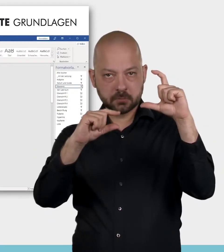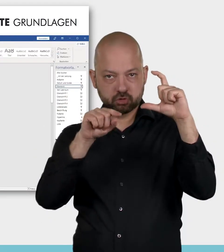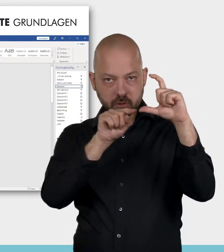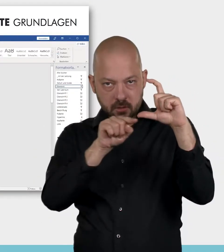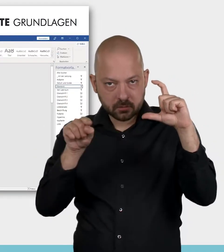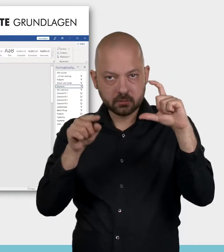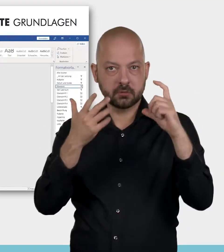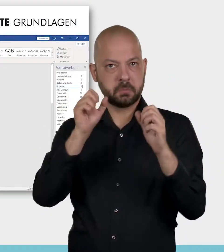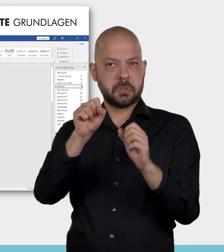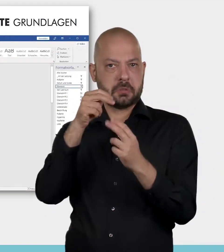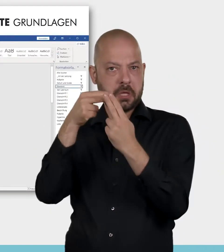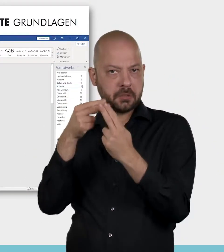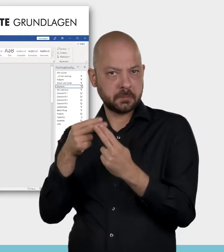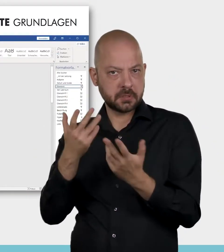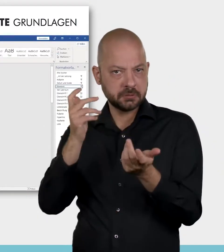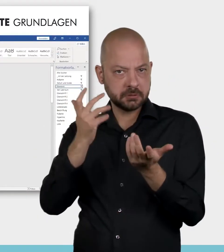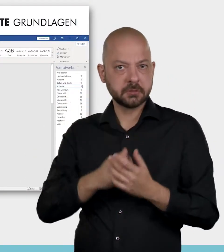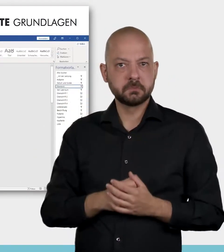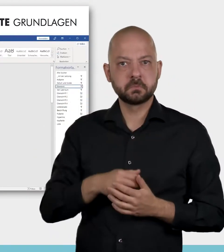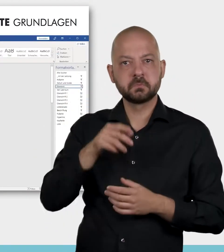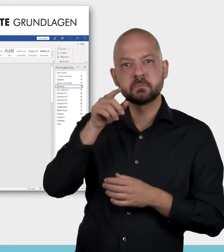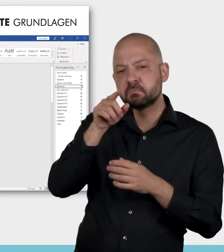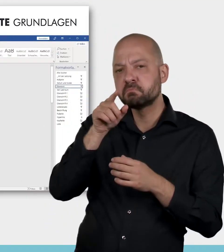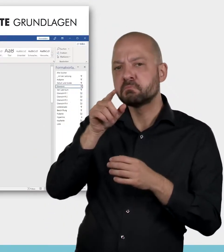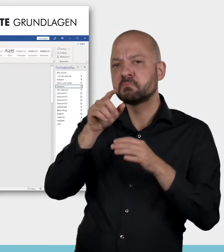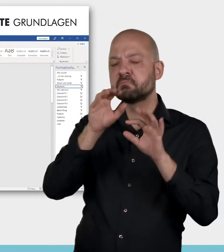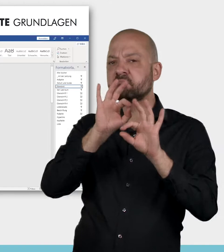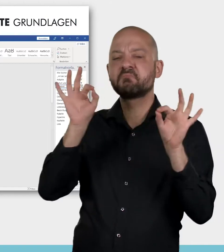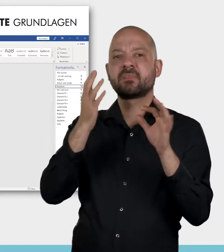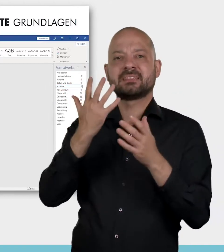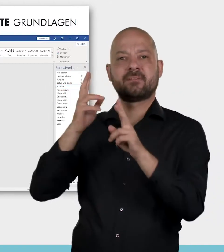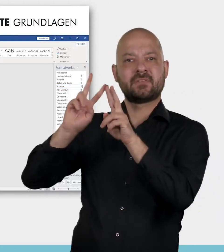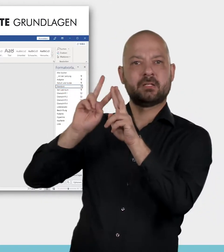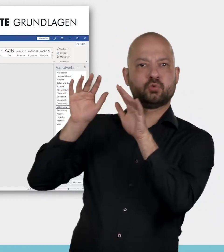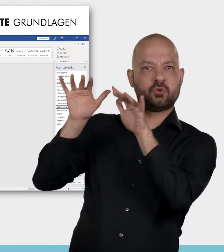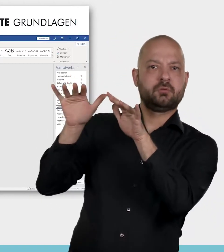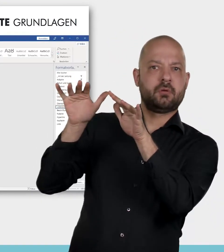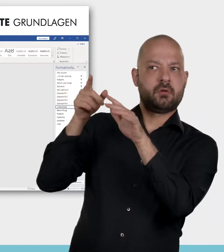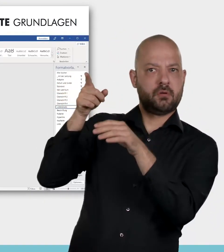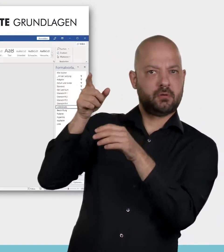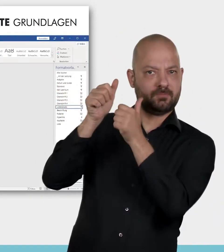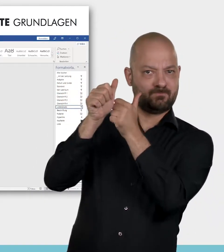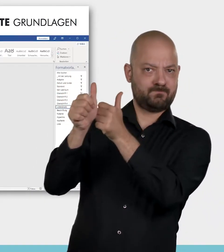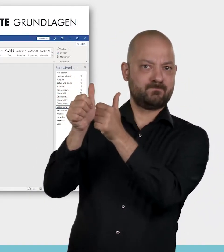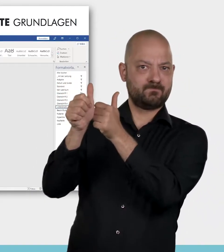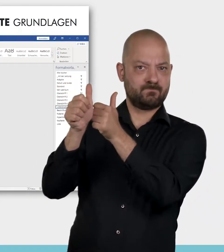Auch Listen sollten Sie mit den dafür vorgesehenen Werkzeugen erstellen. Sie haben zwei Listentypen zur Auswahl: